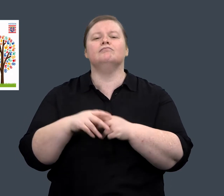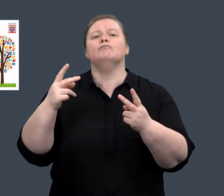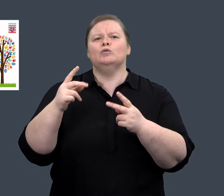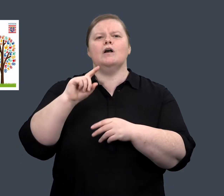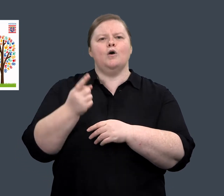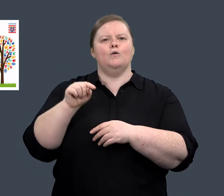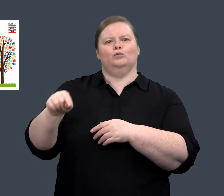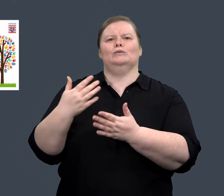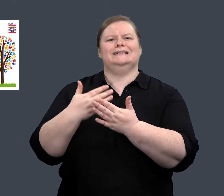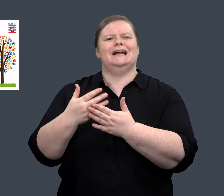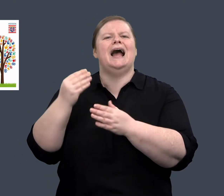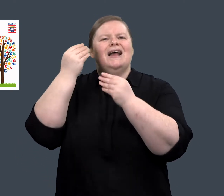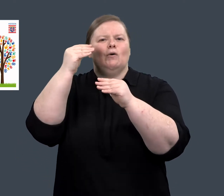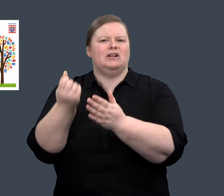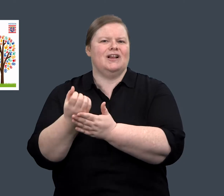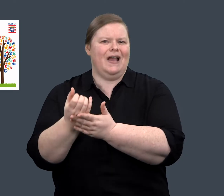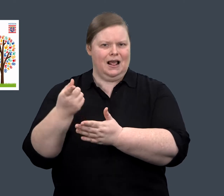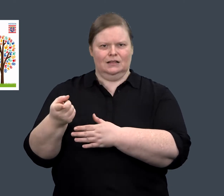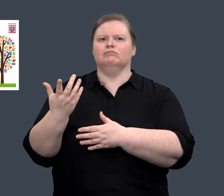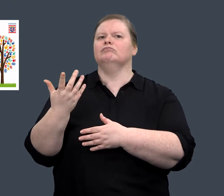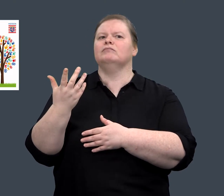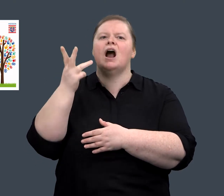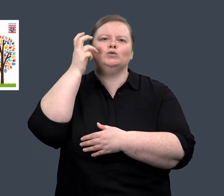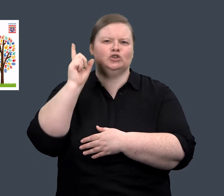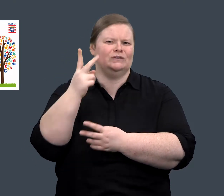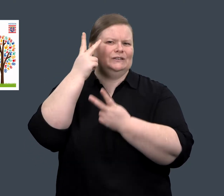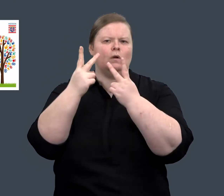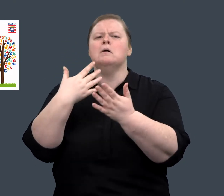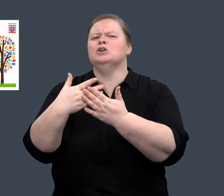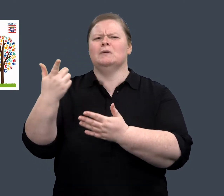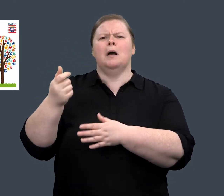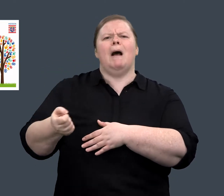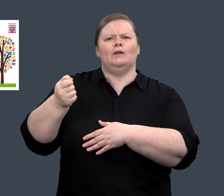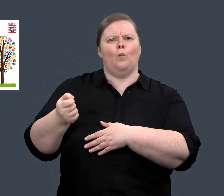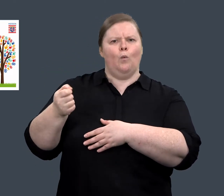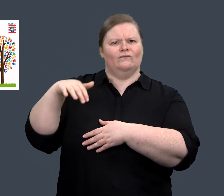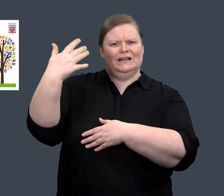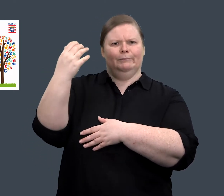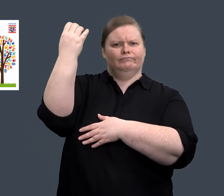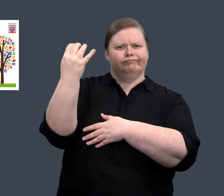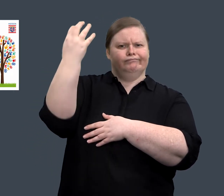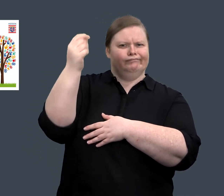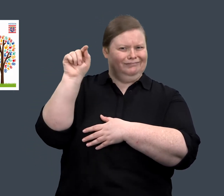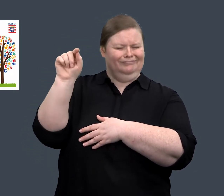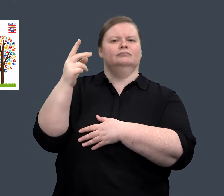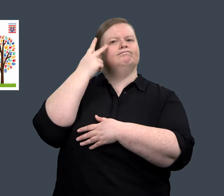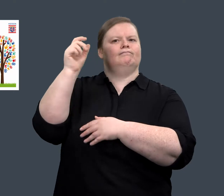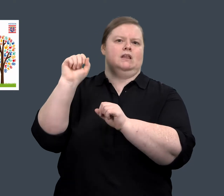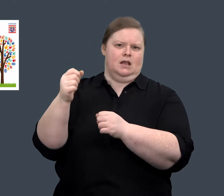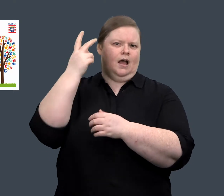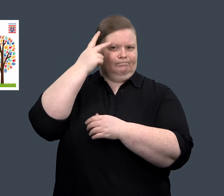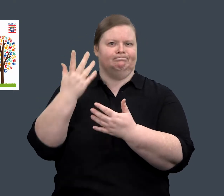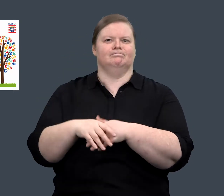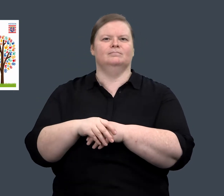akustische und visuelle Informationsquellen